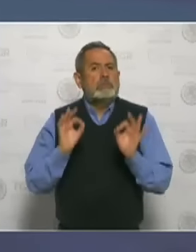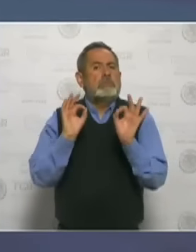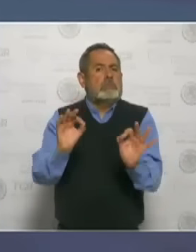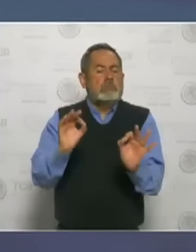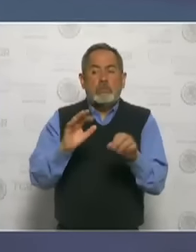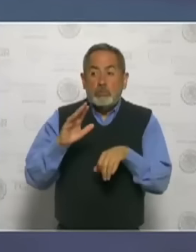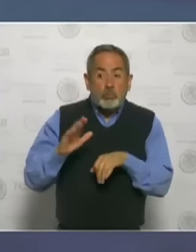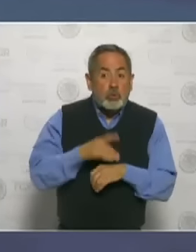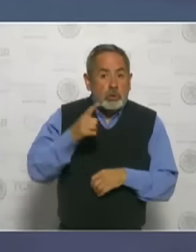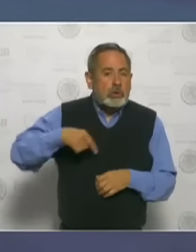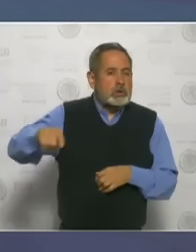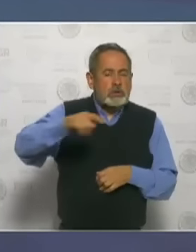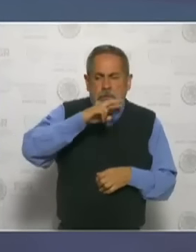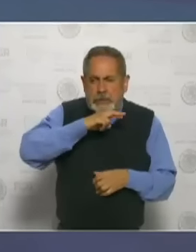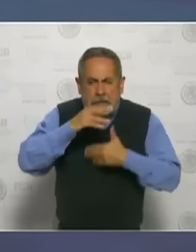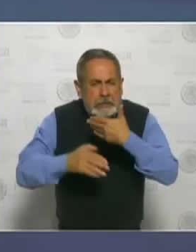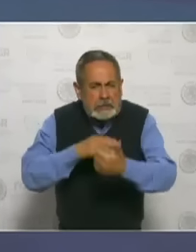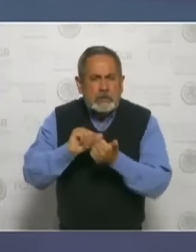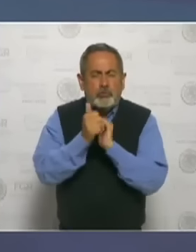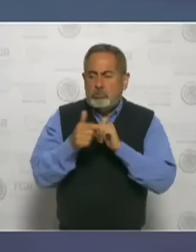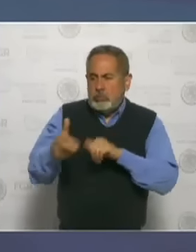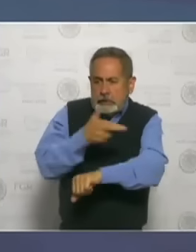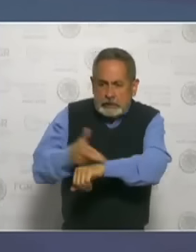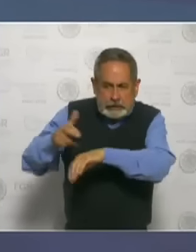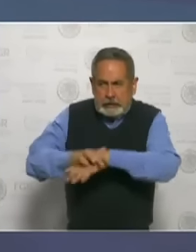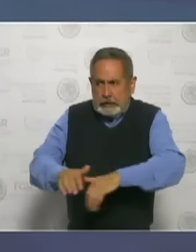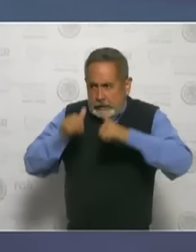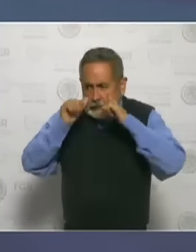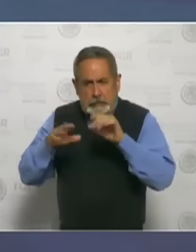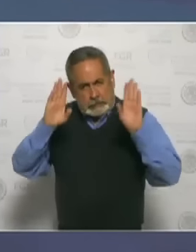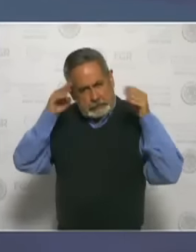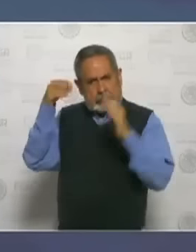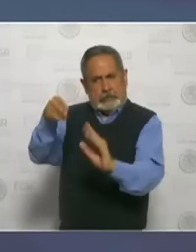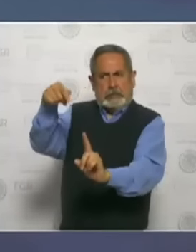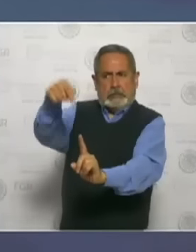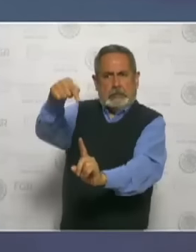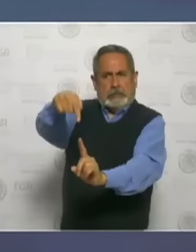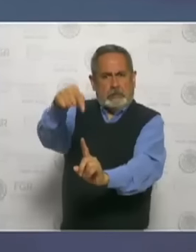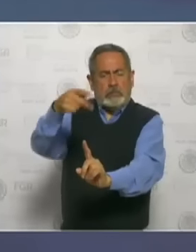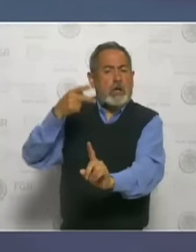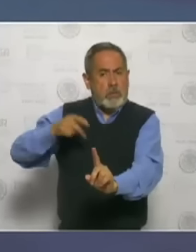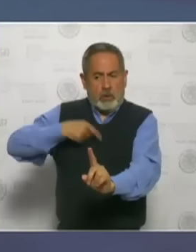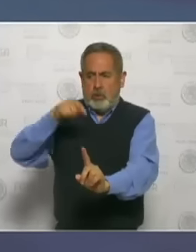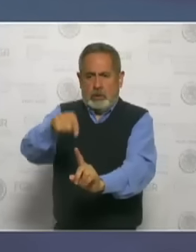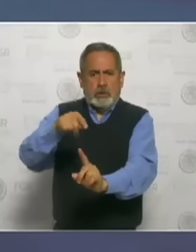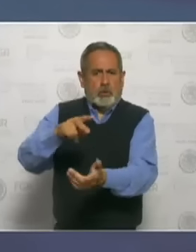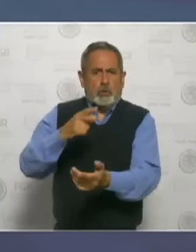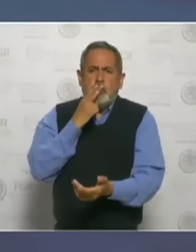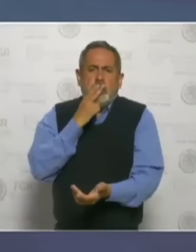procedimientos ágiles con un enfoque centrado en las personas que priorizan la atención integral